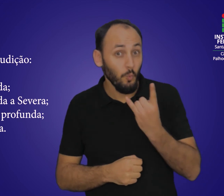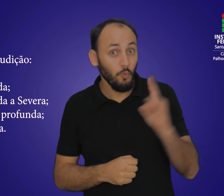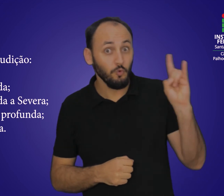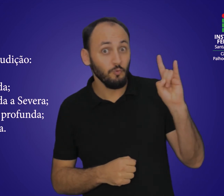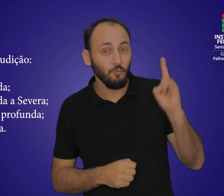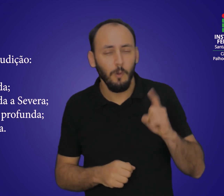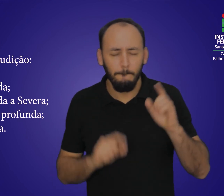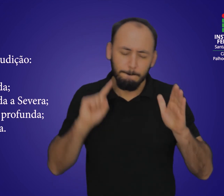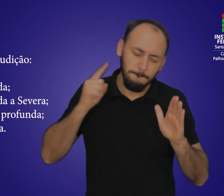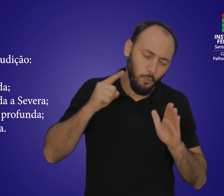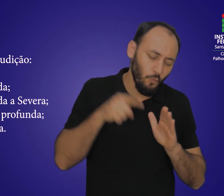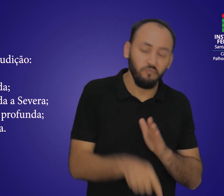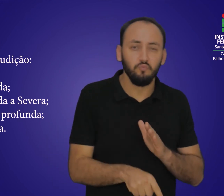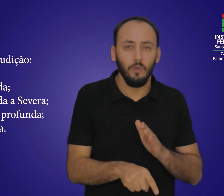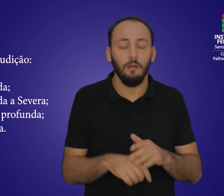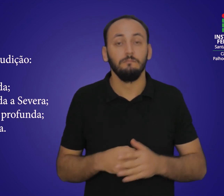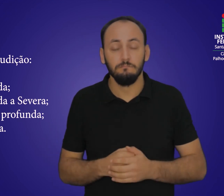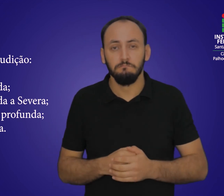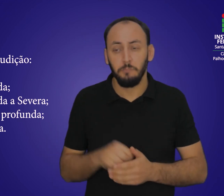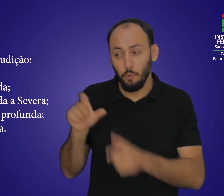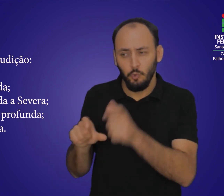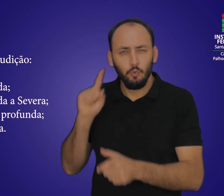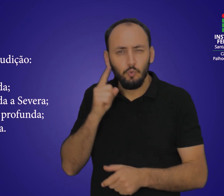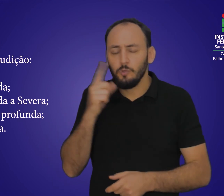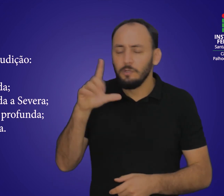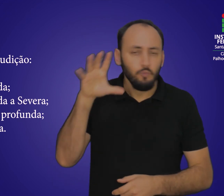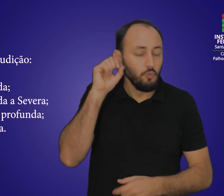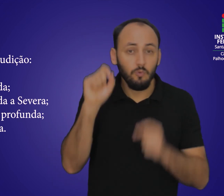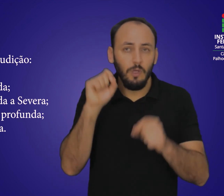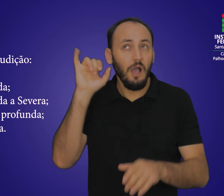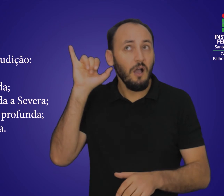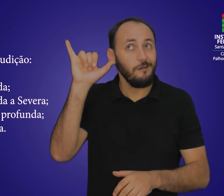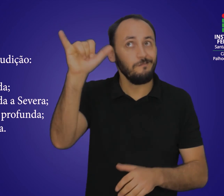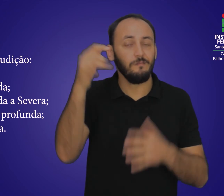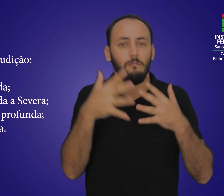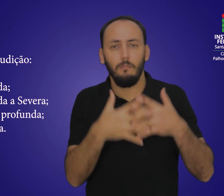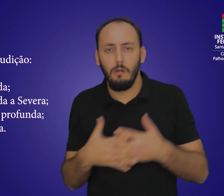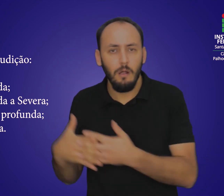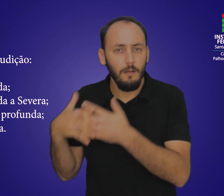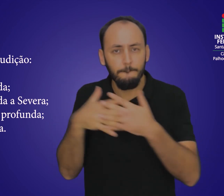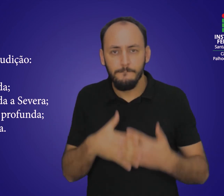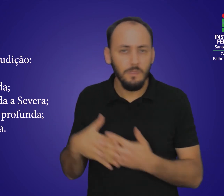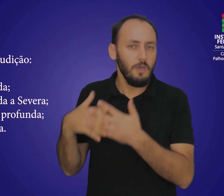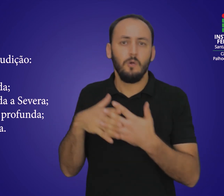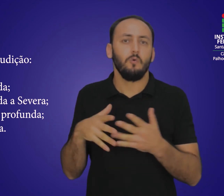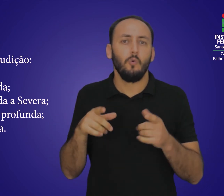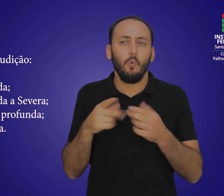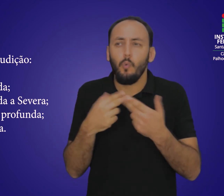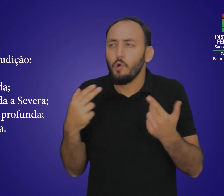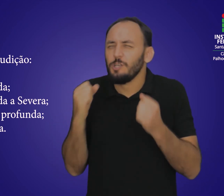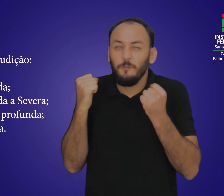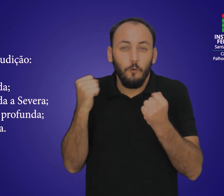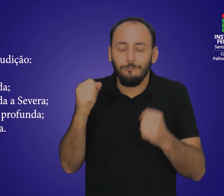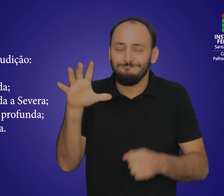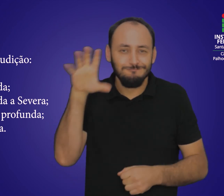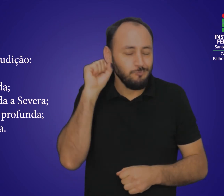No caso da perda de audição profunda, essas pessoas não conseguem ouvir o barulho de um caminhão ou qualquer outro som considerado alto.